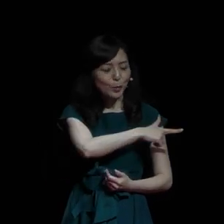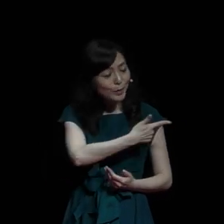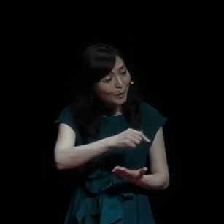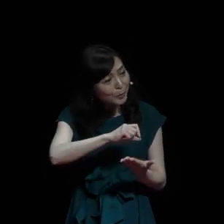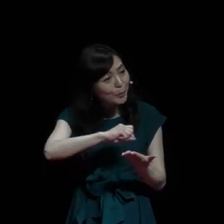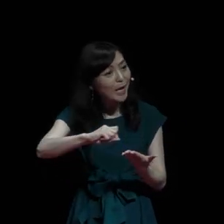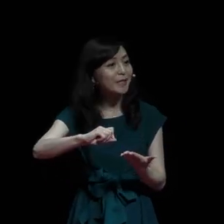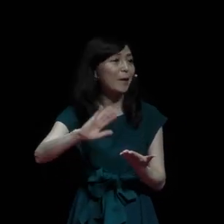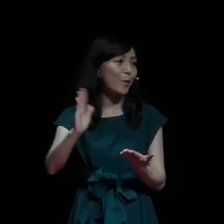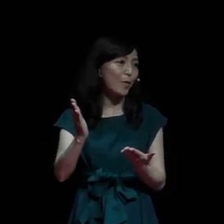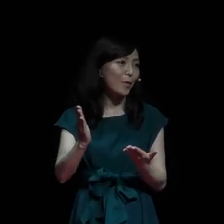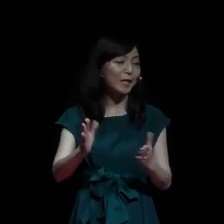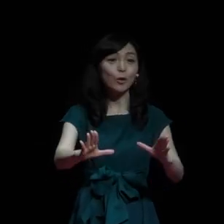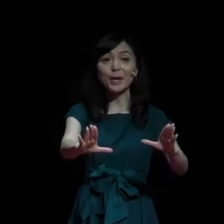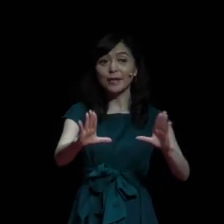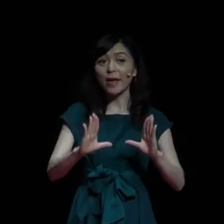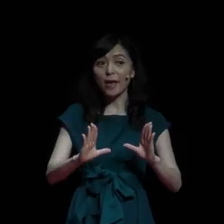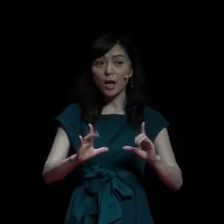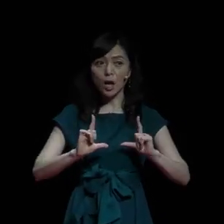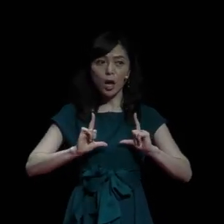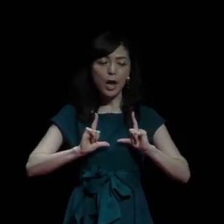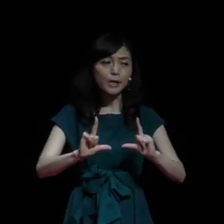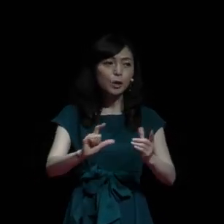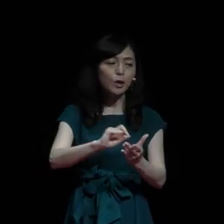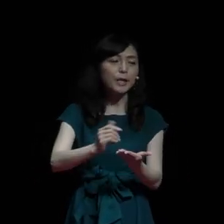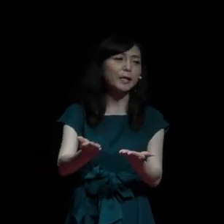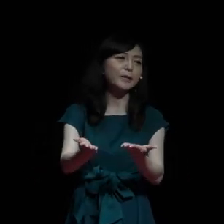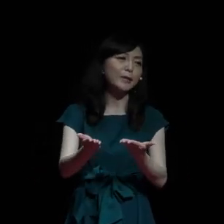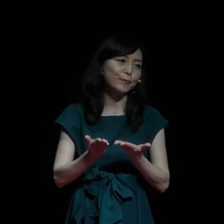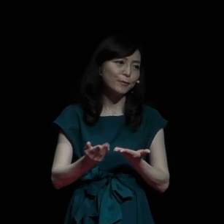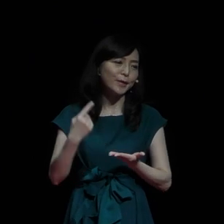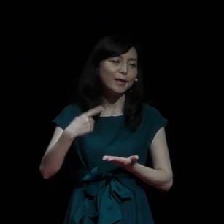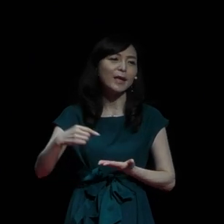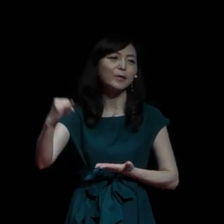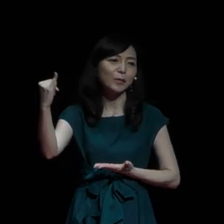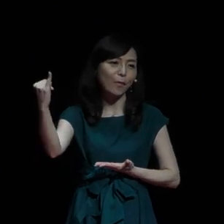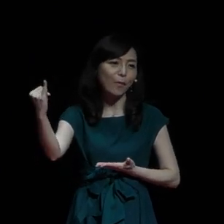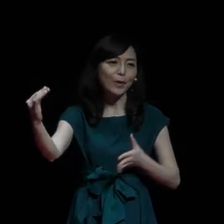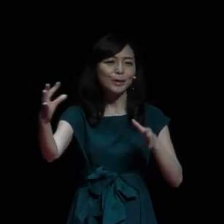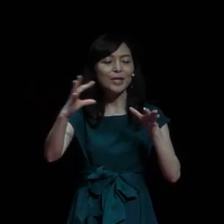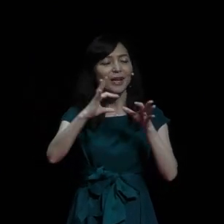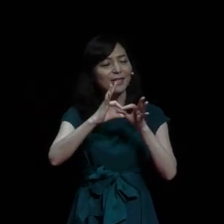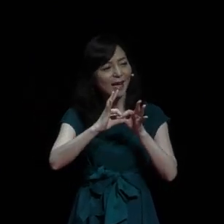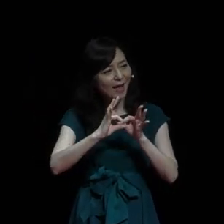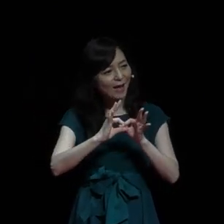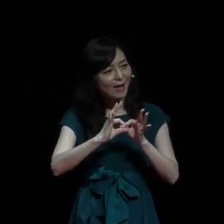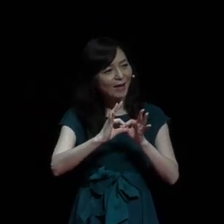Sin importar que escribiera mi profesor lo recibía y me escribía una respuesta;